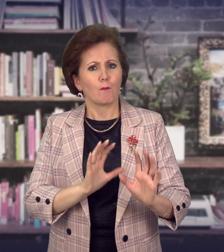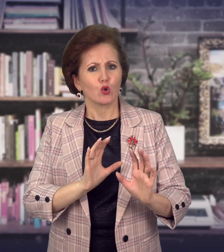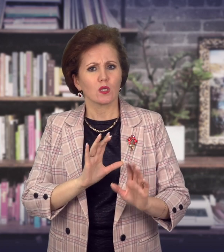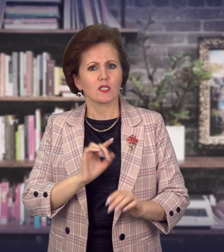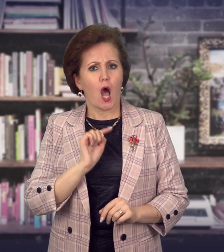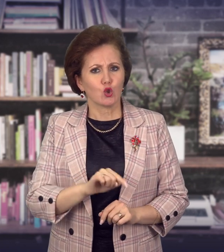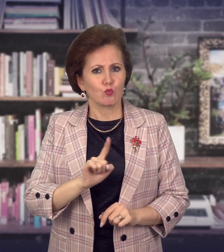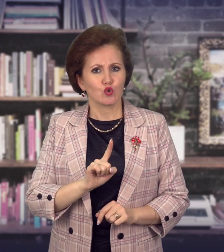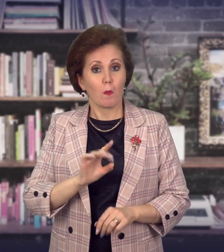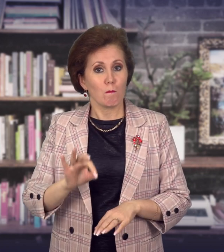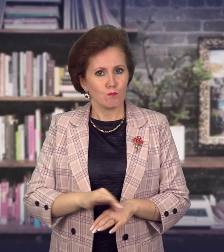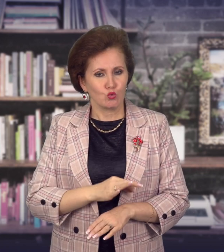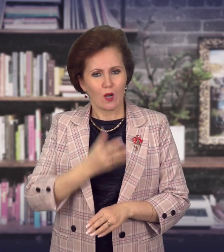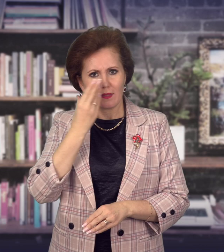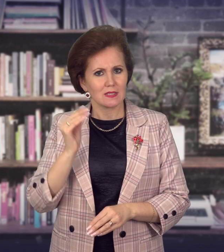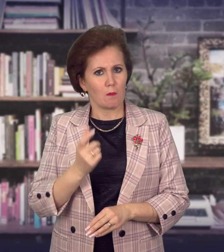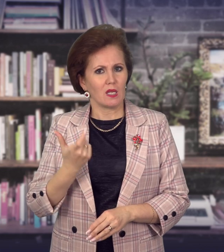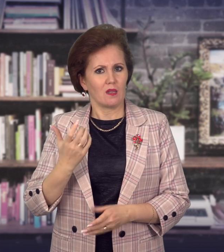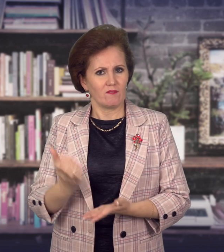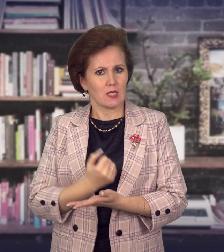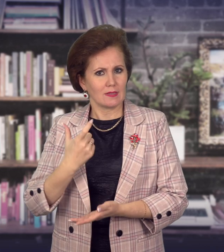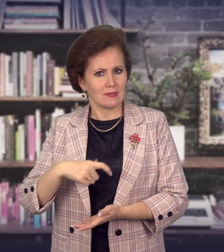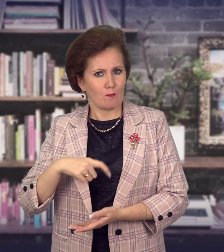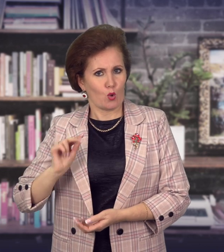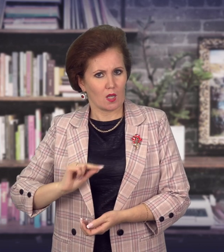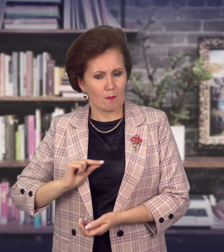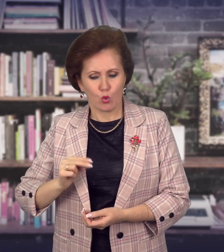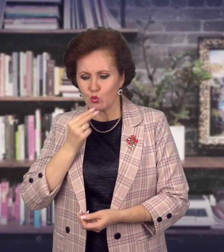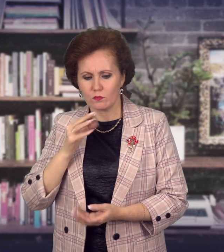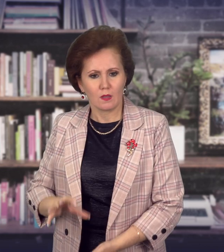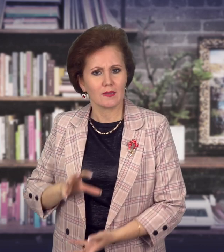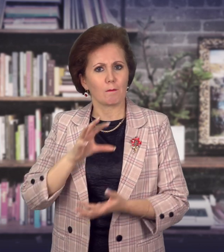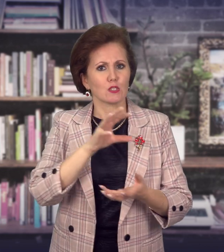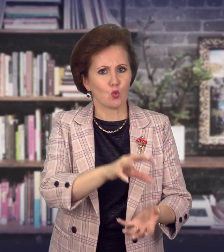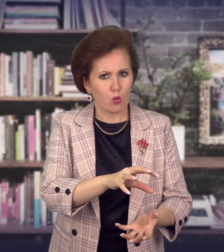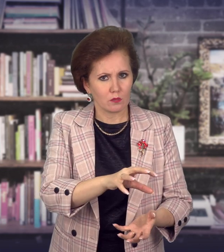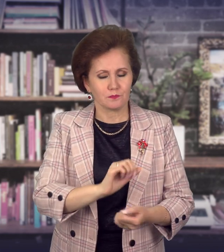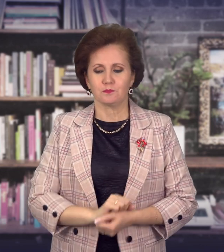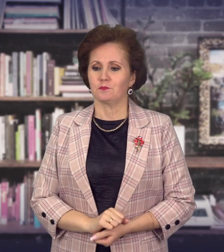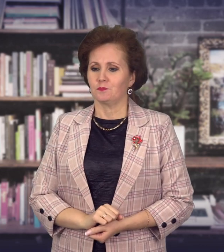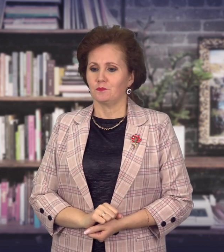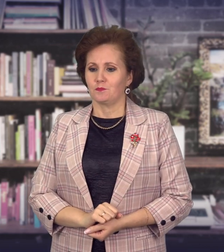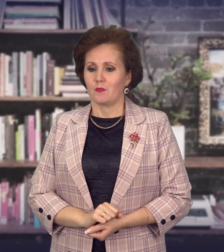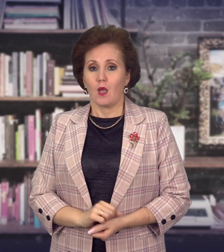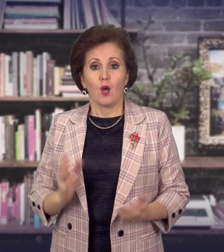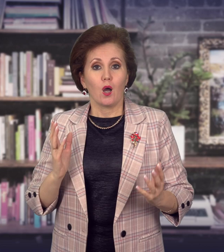Следила, чтобы муж не забыл с собой захватить на работу обед.